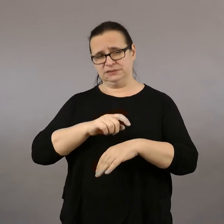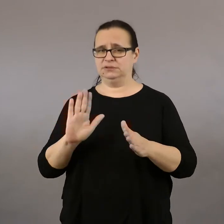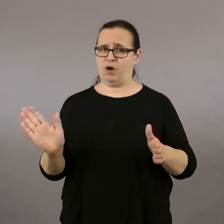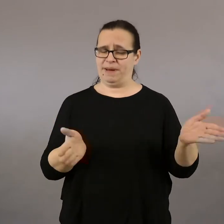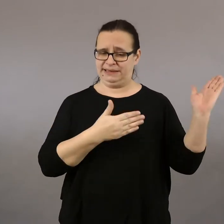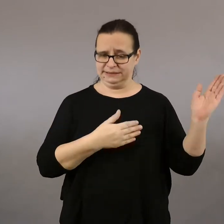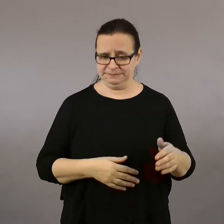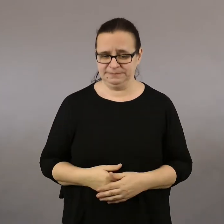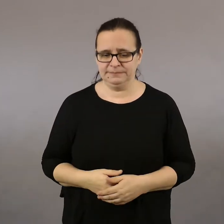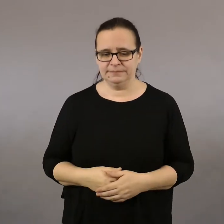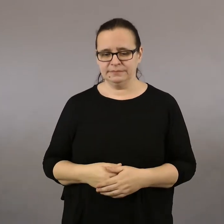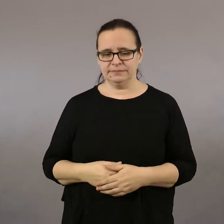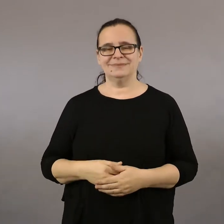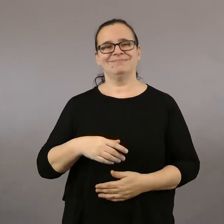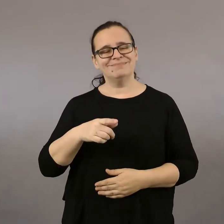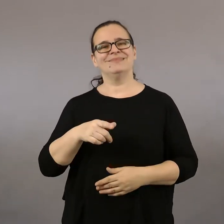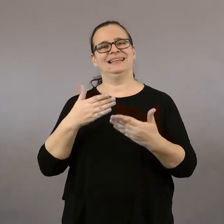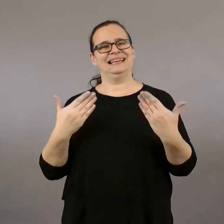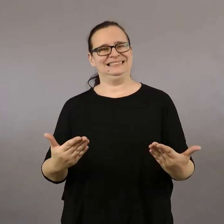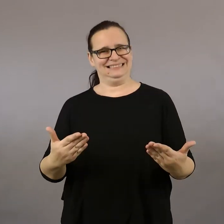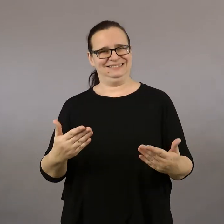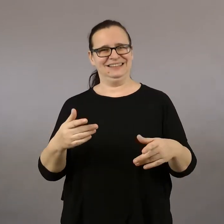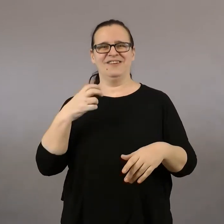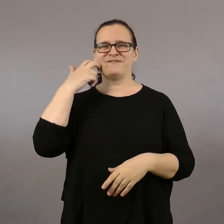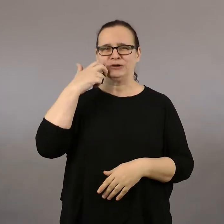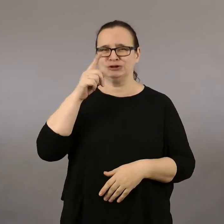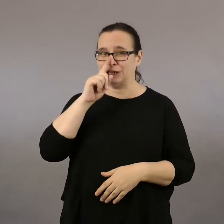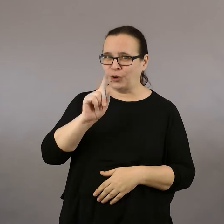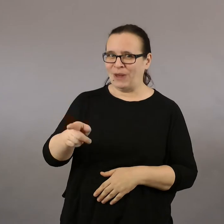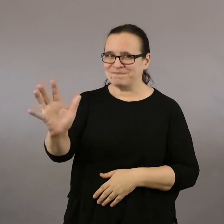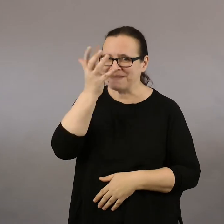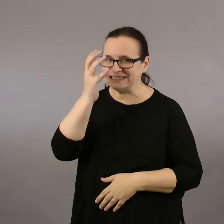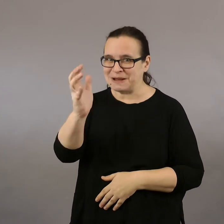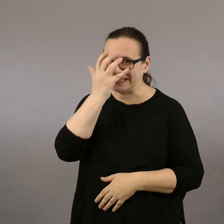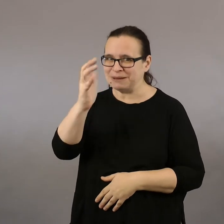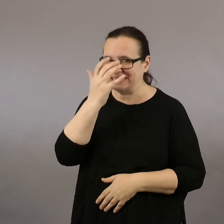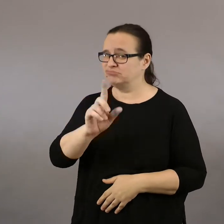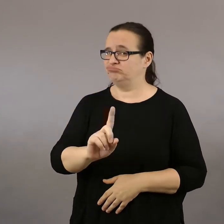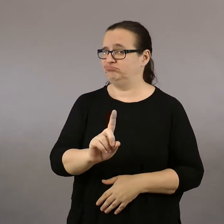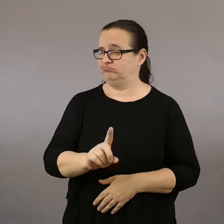Wenn die Faschingszeit vorbei ist Dann kann ich keine Maske mehr tragen